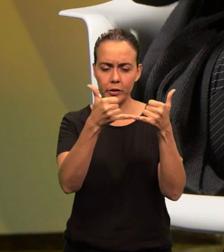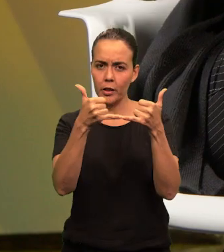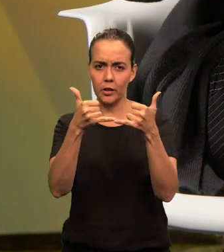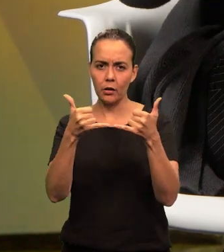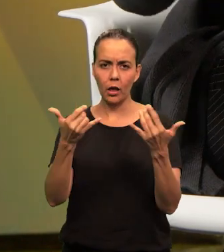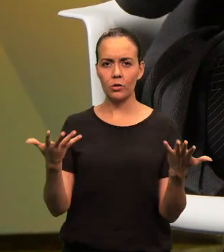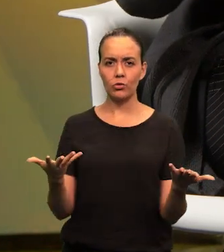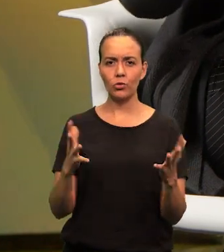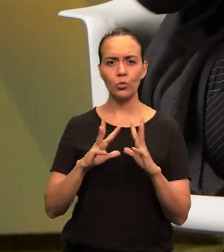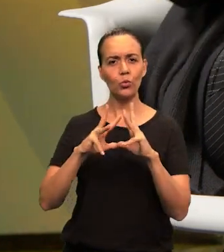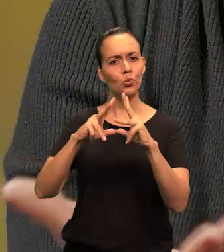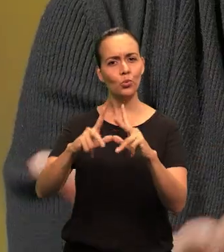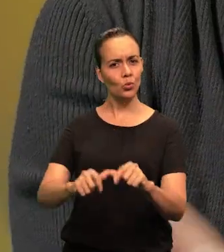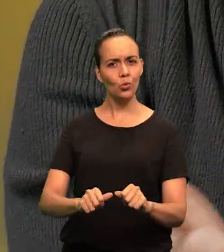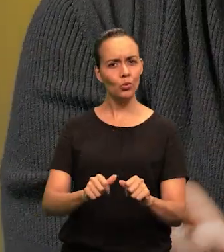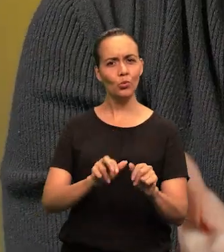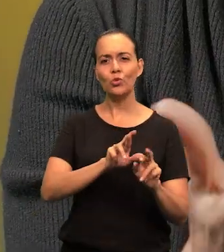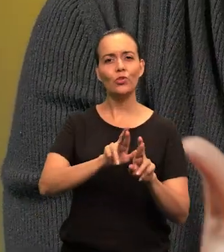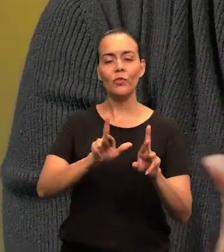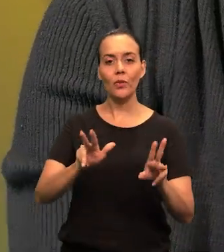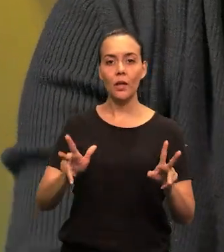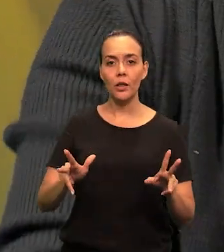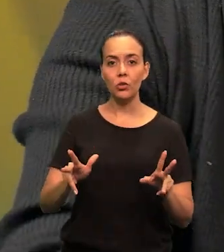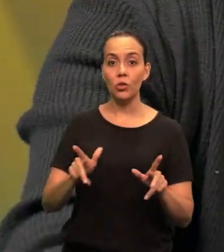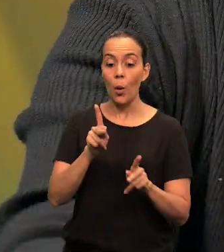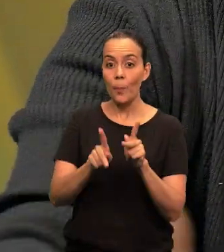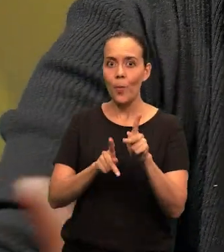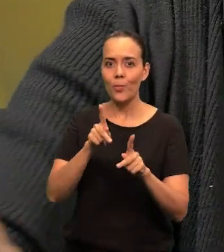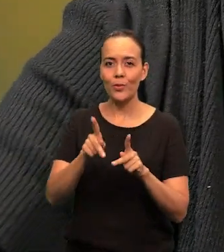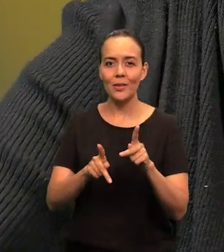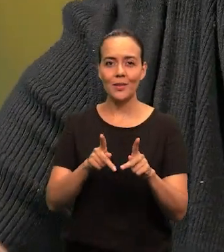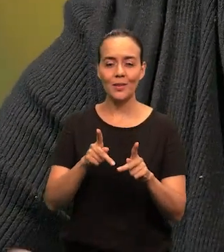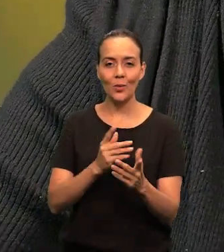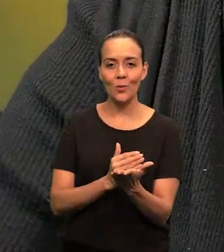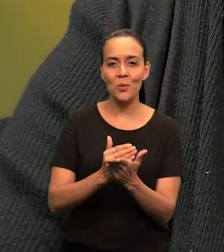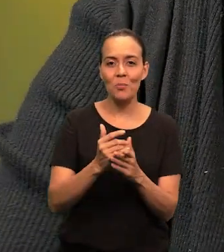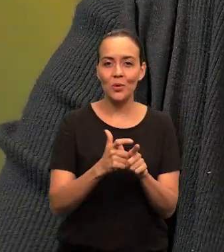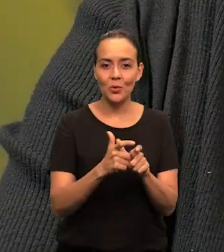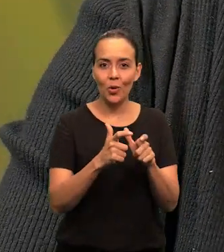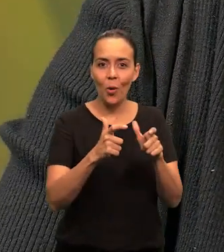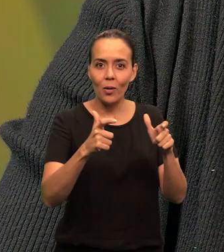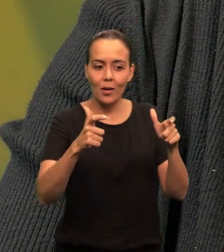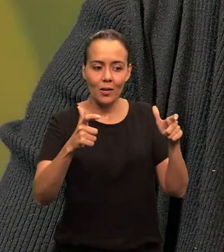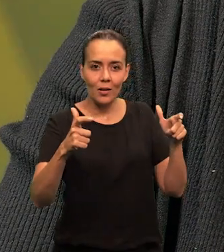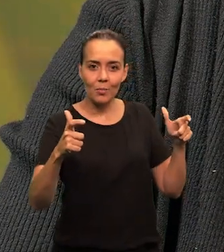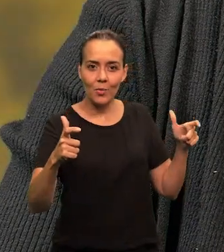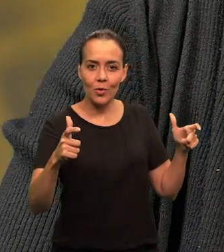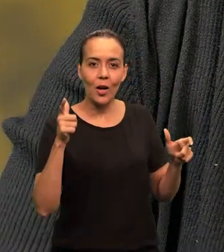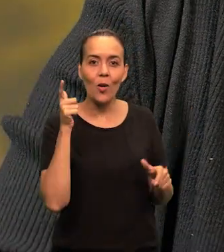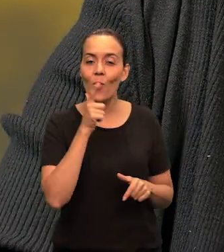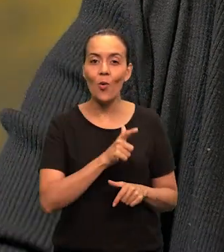abertas, então isso fez com que uma grande parte da população passasse a ter acesso a esses conteúdos, isso é